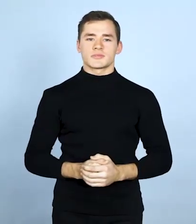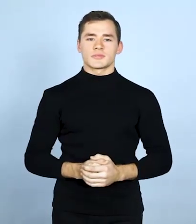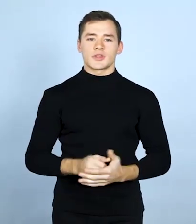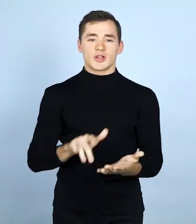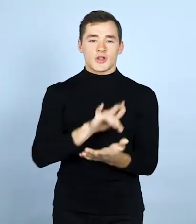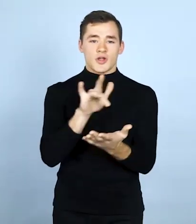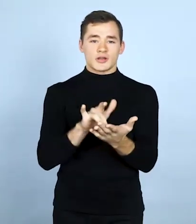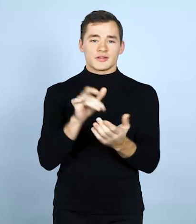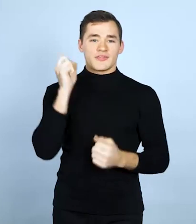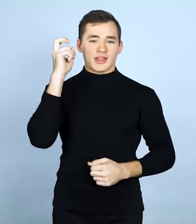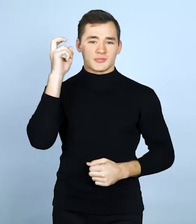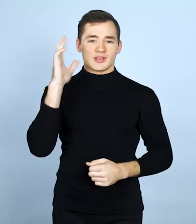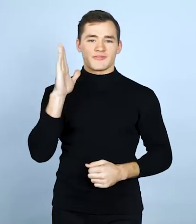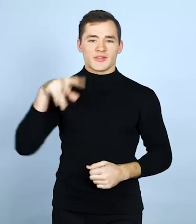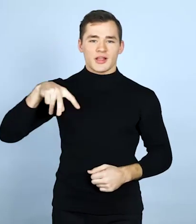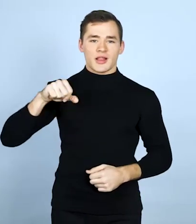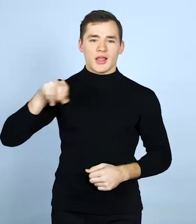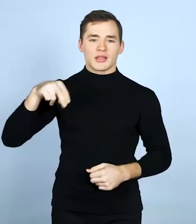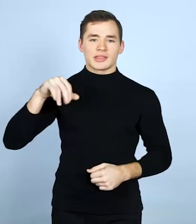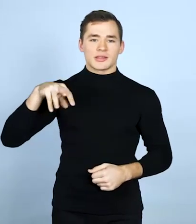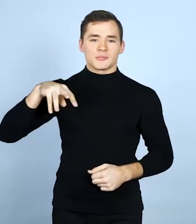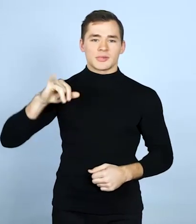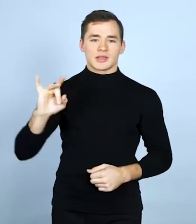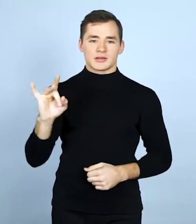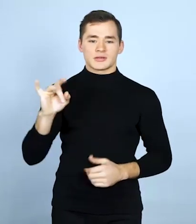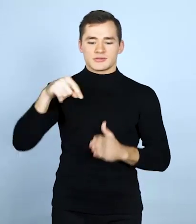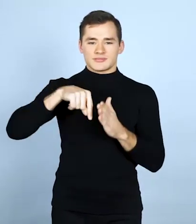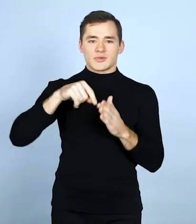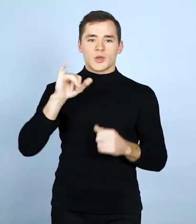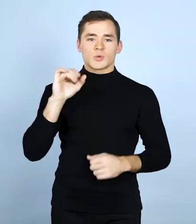Из города Владимира,